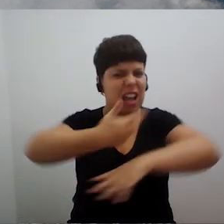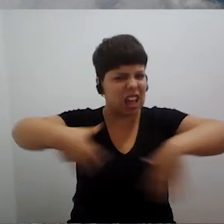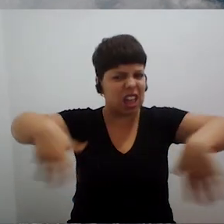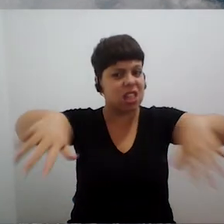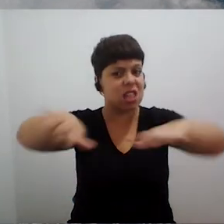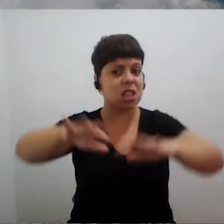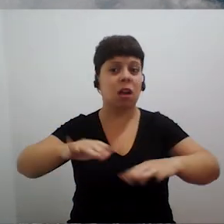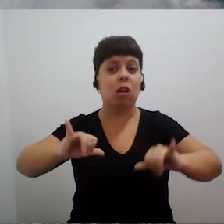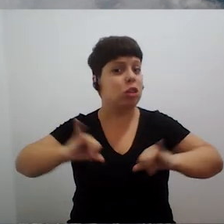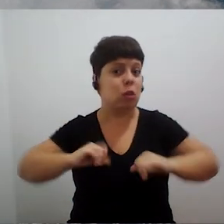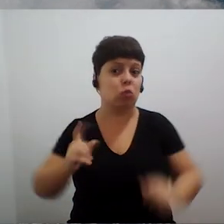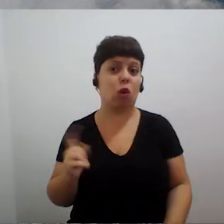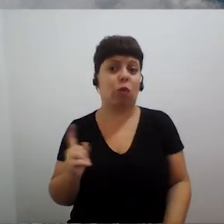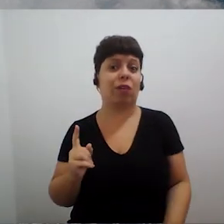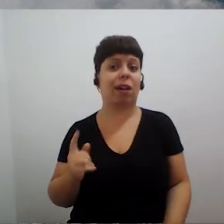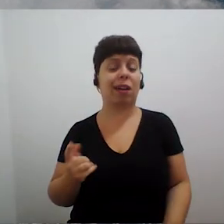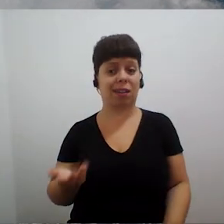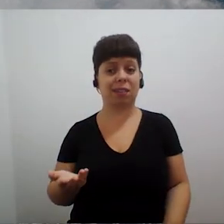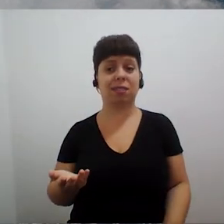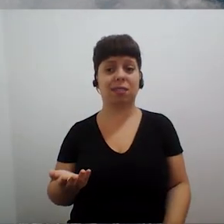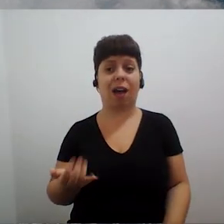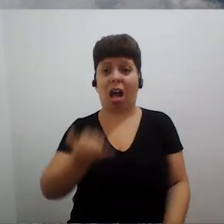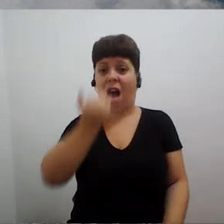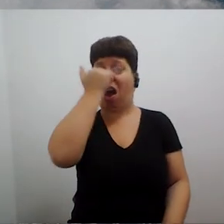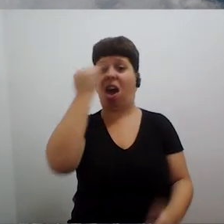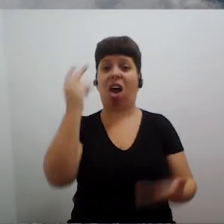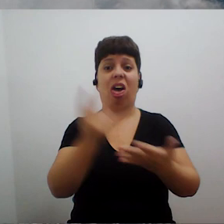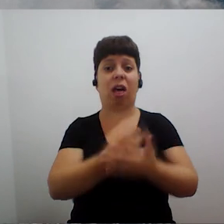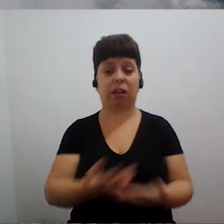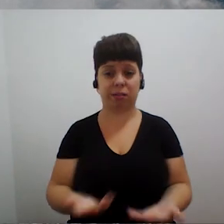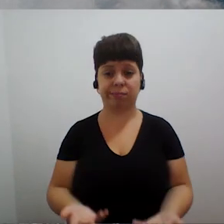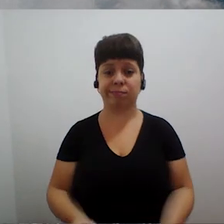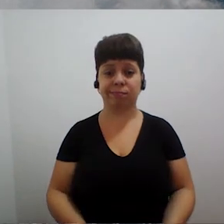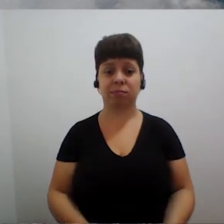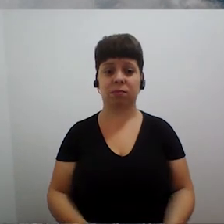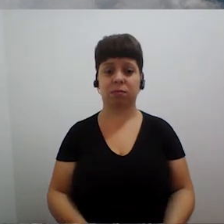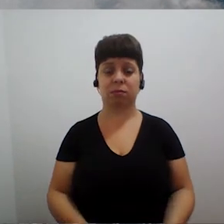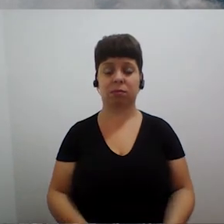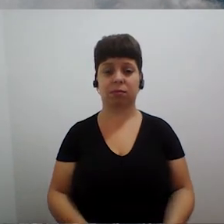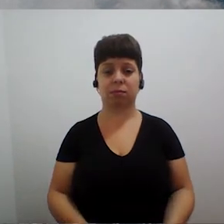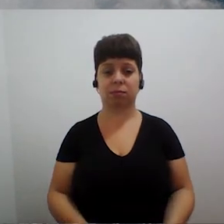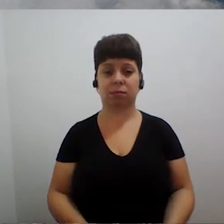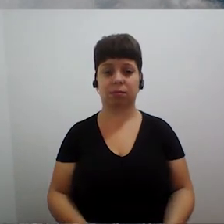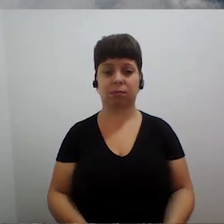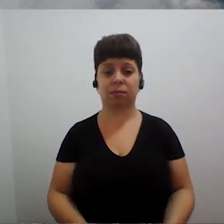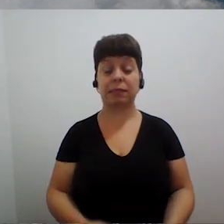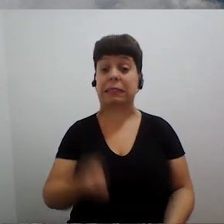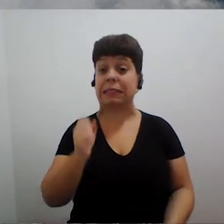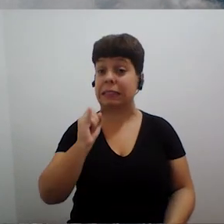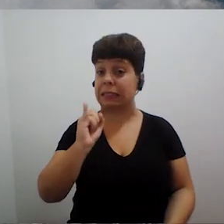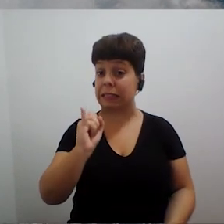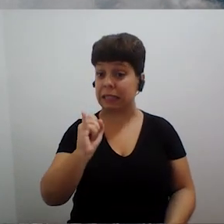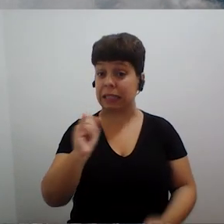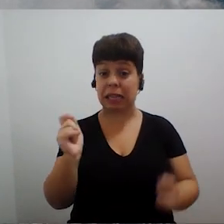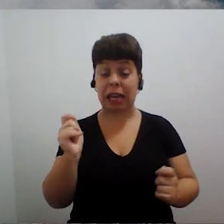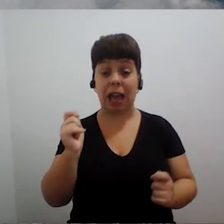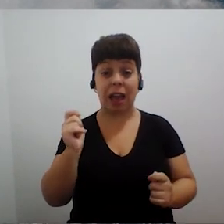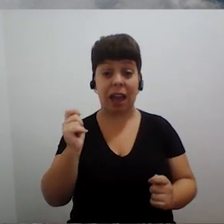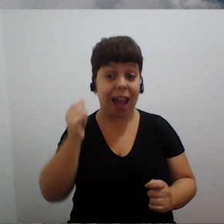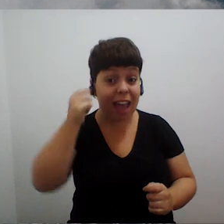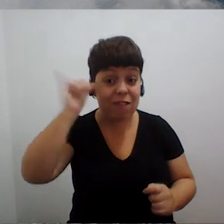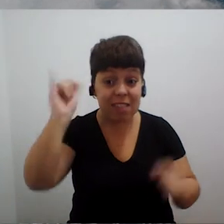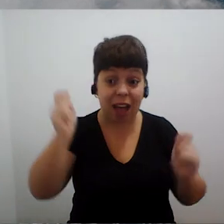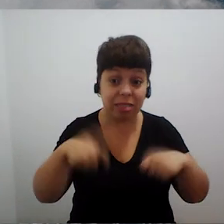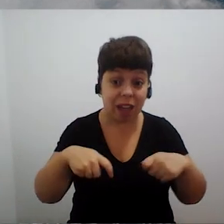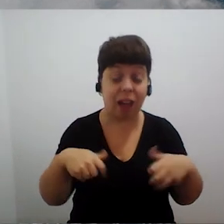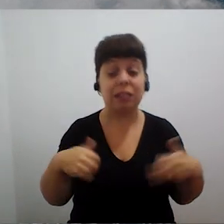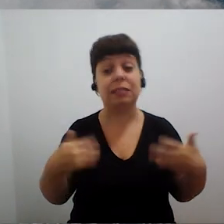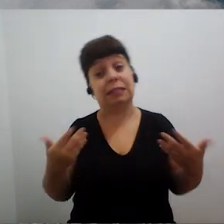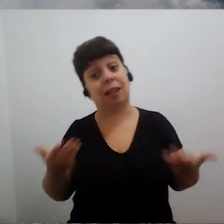não sofresse com esses acidentes e se existe uma maneira de evitar então